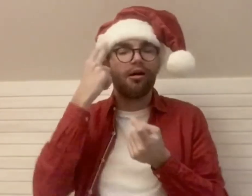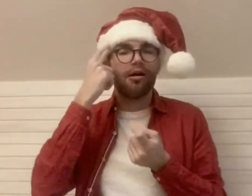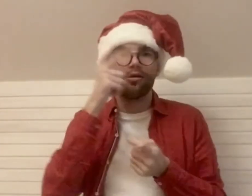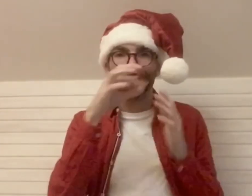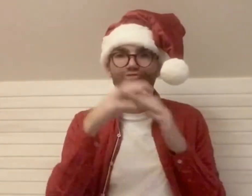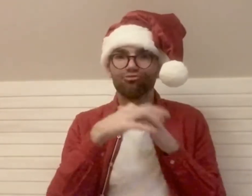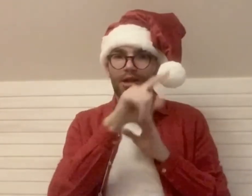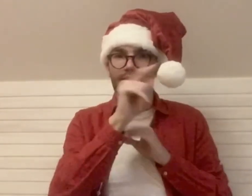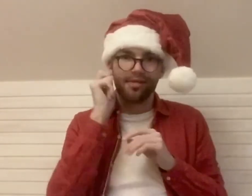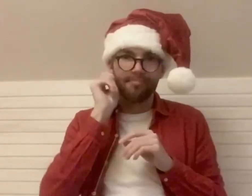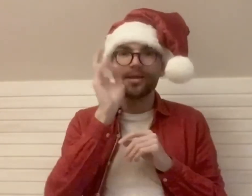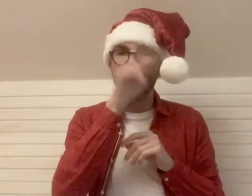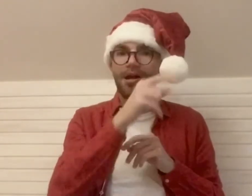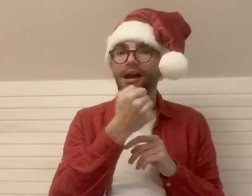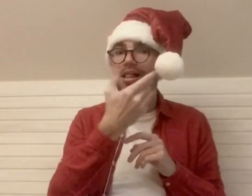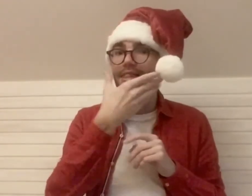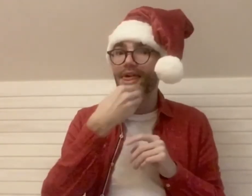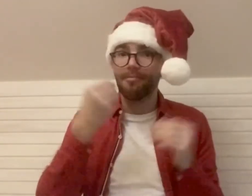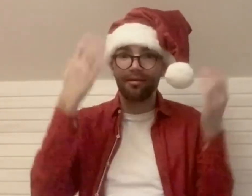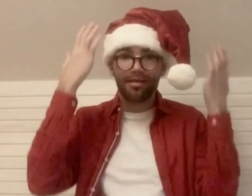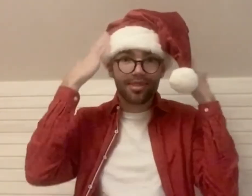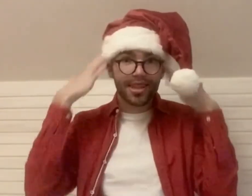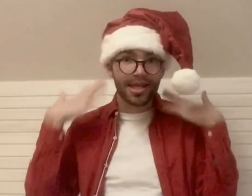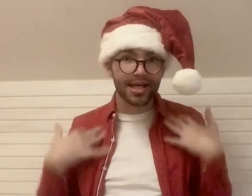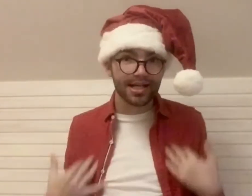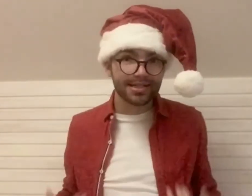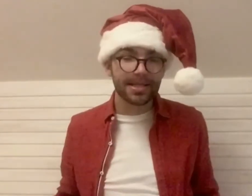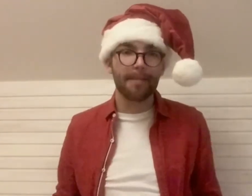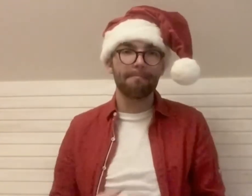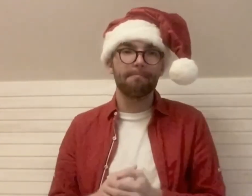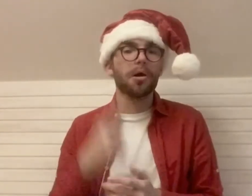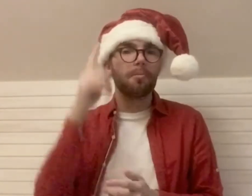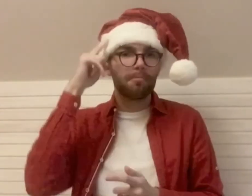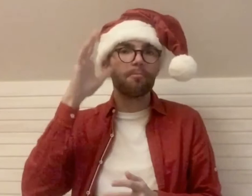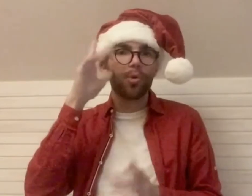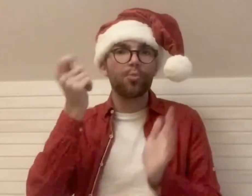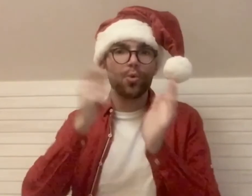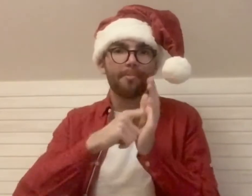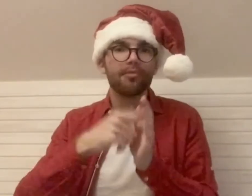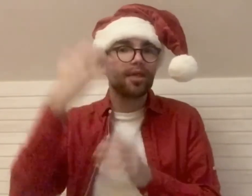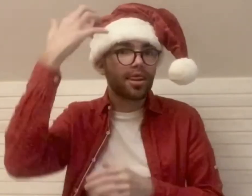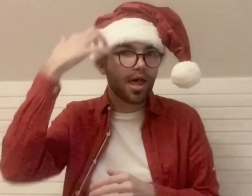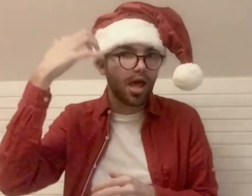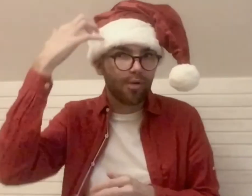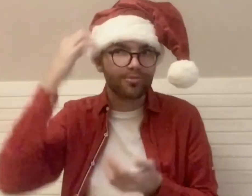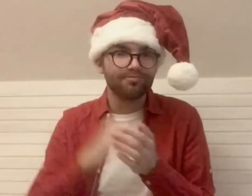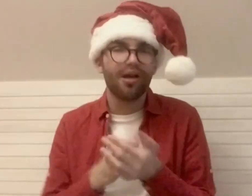Žena ima lepe dolge lase in se je odločil, da bo kupil glavnik.